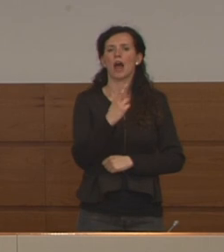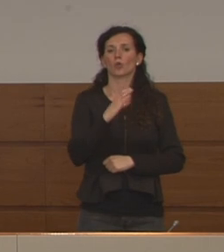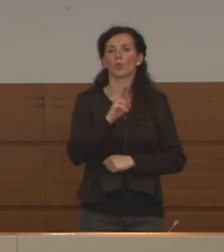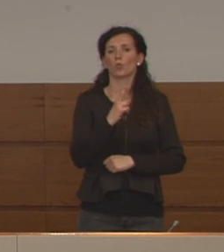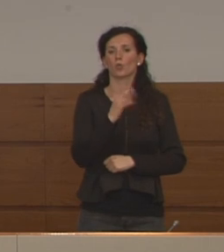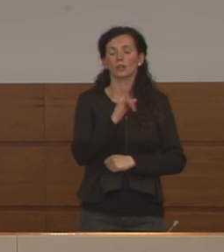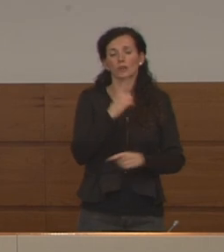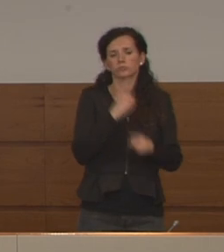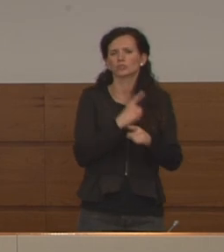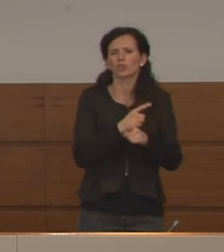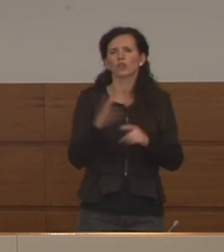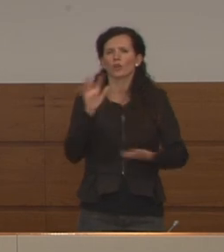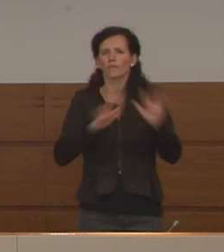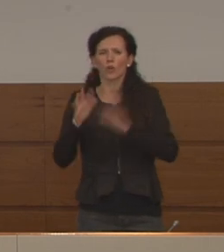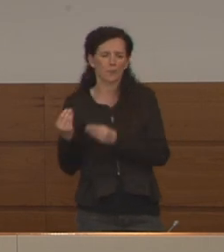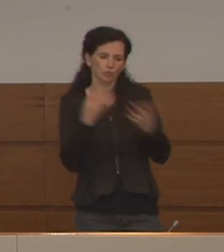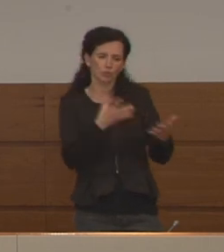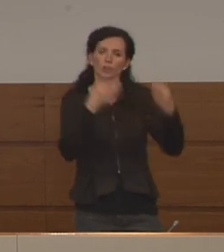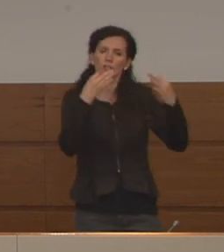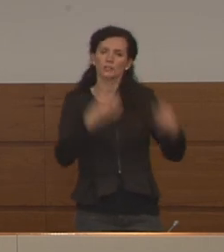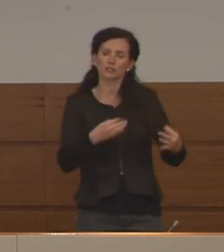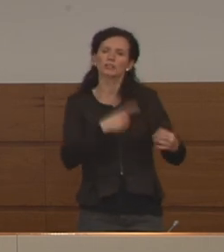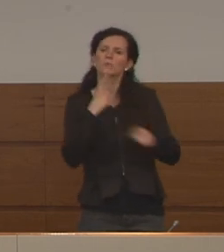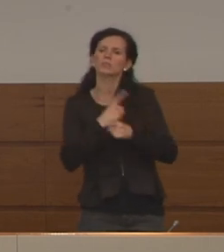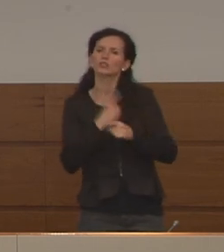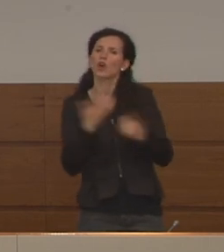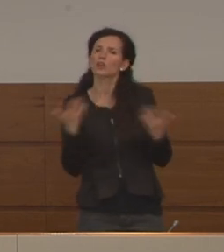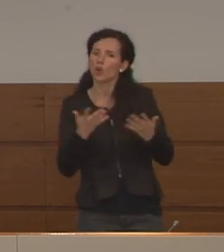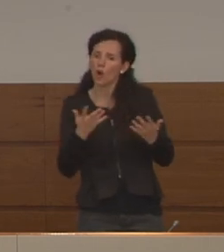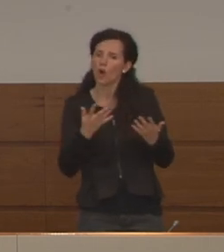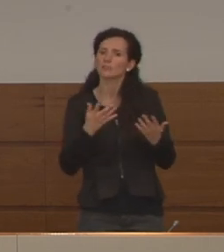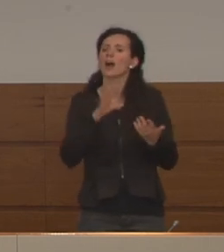su quello che deve essere procurato, piuttosto che viceversa. Quindi noi